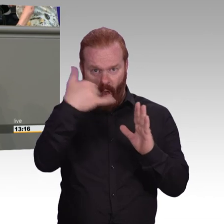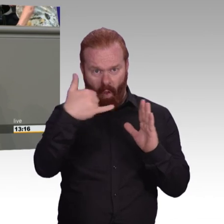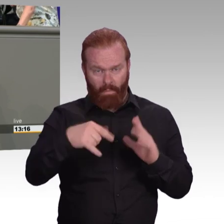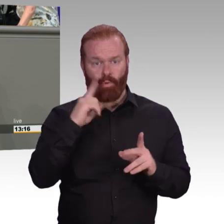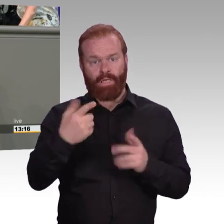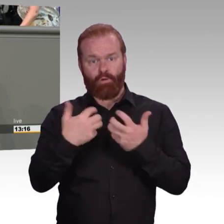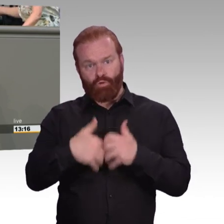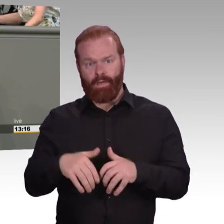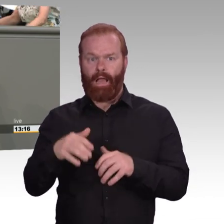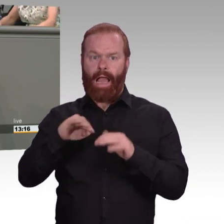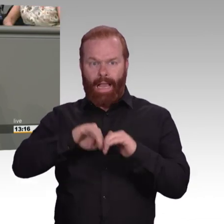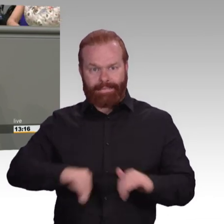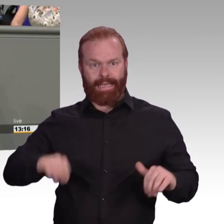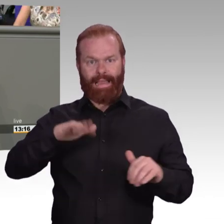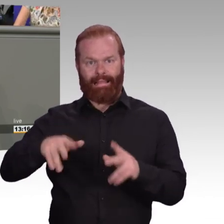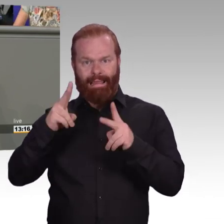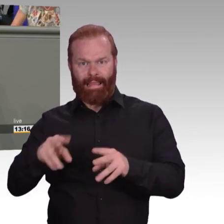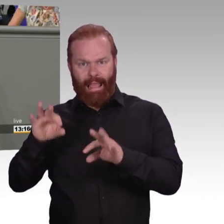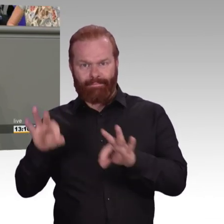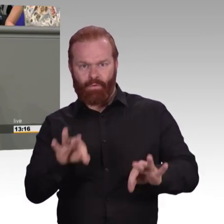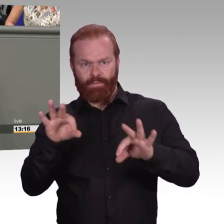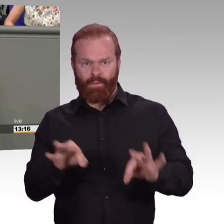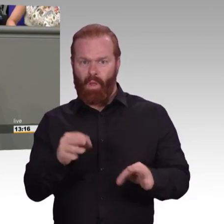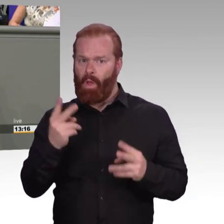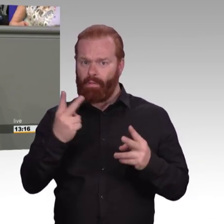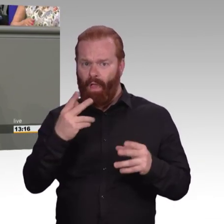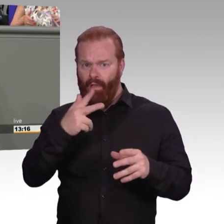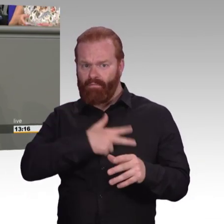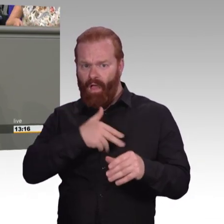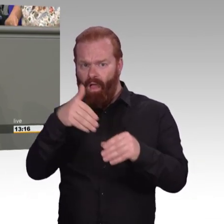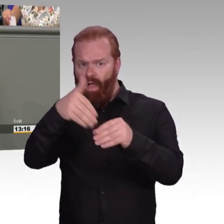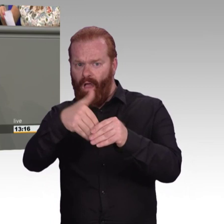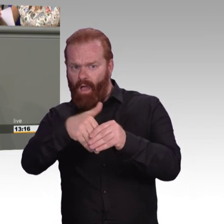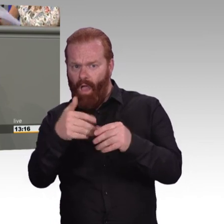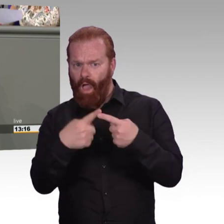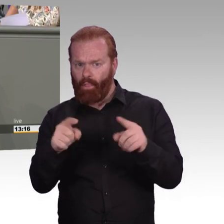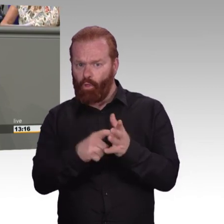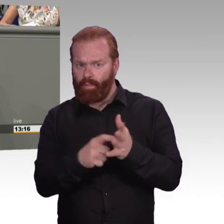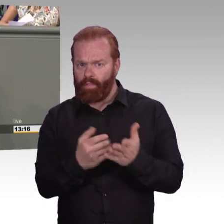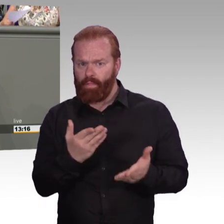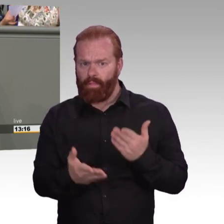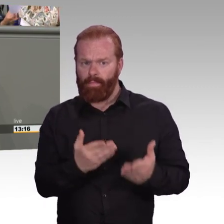körperliche Unversehrtheit, Meinungs-, Religionsfreiheit, etc. Dies ist auch die Meinung des Bundesverfassungsgerichts.